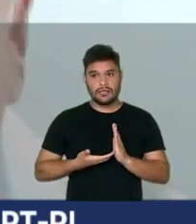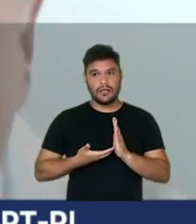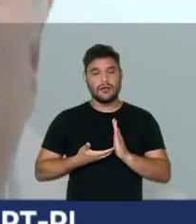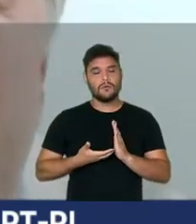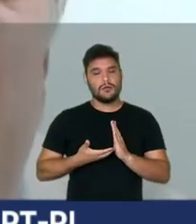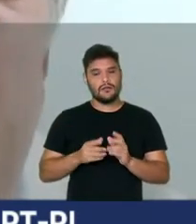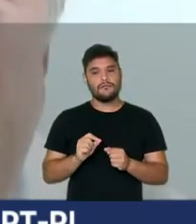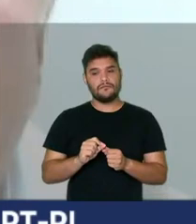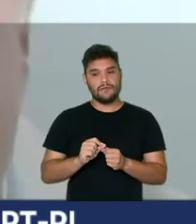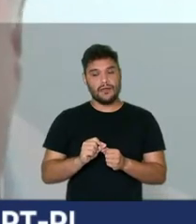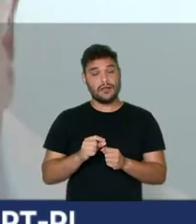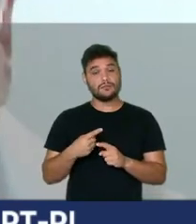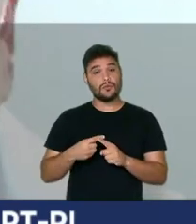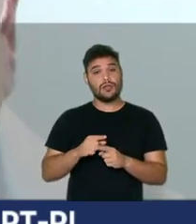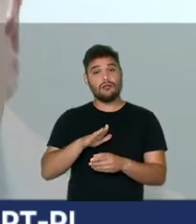RAMOS, COLEGAS DEP DÓLARES